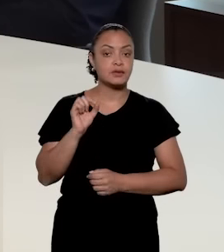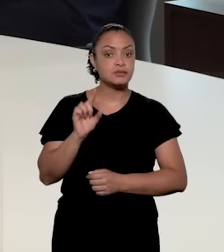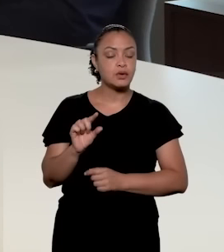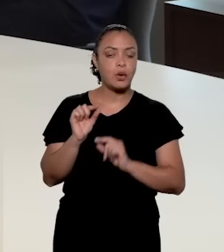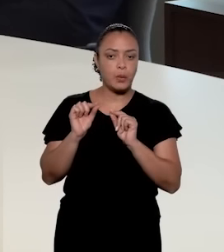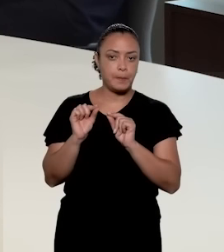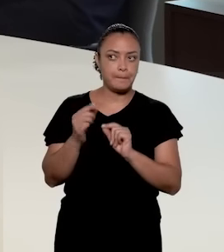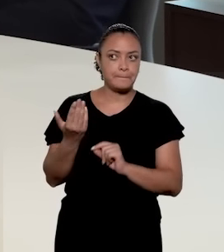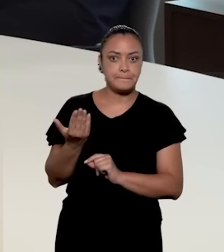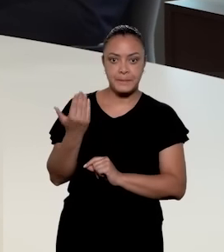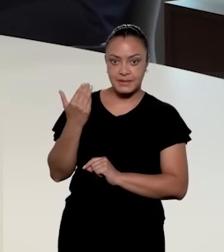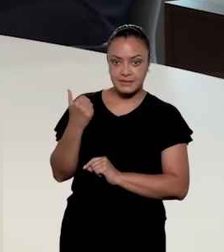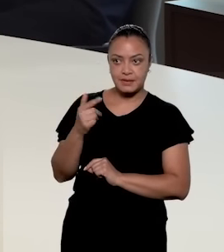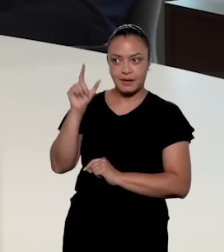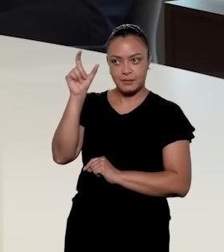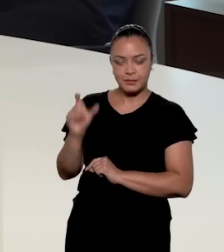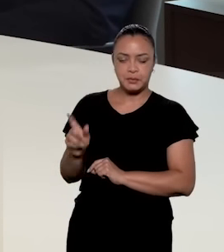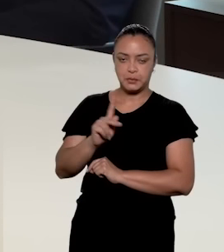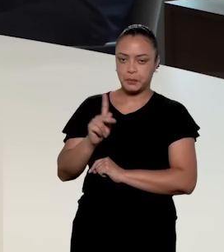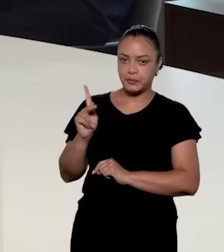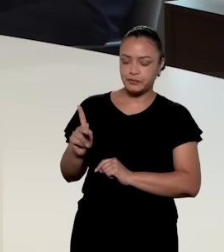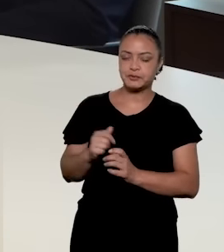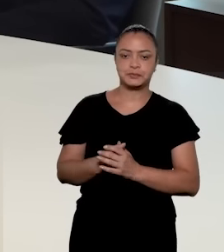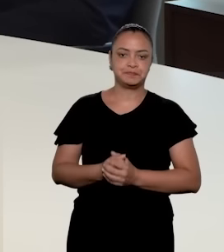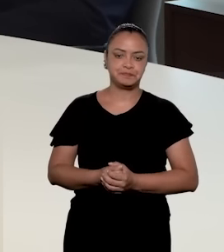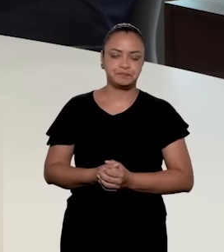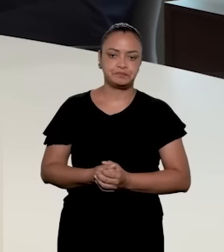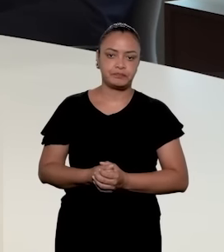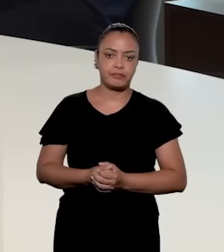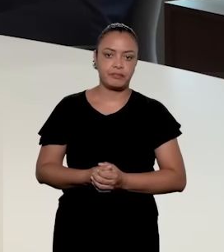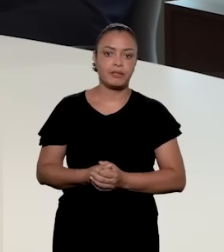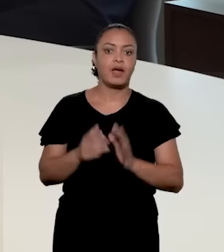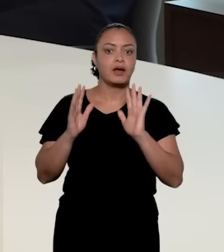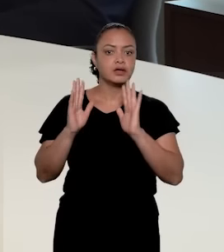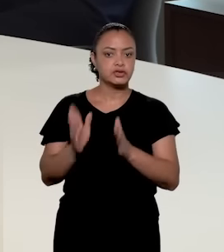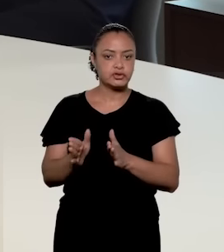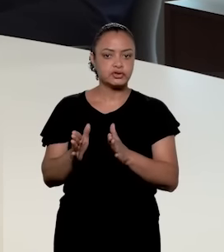Deixa eu só chamar a atenção do passado aqui do professor, enfim. O senhor começou,